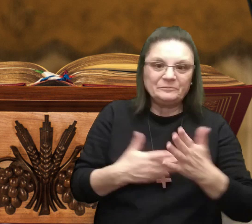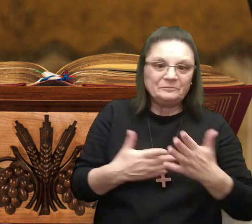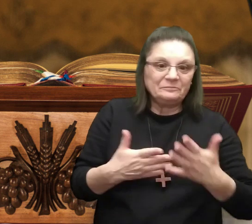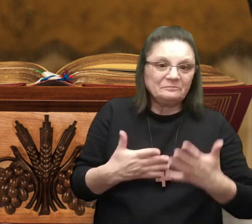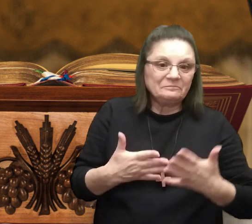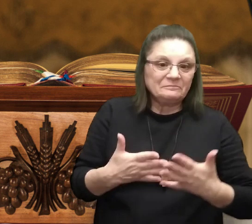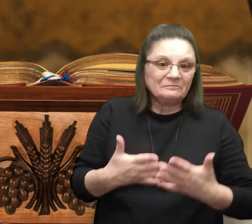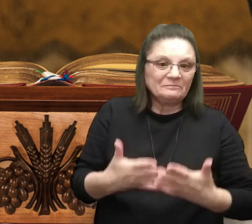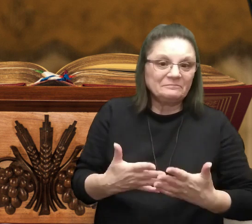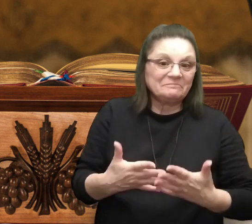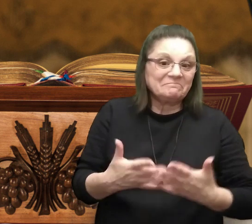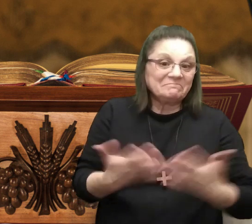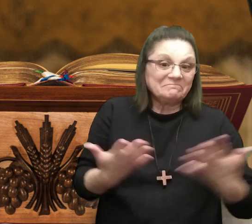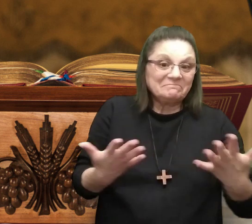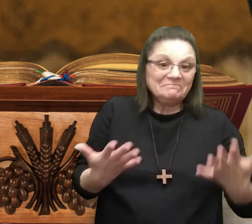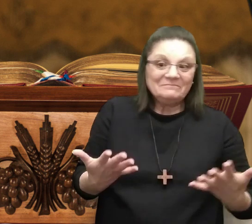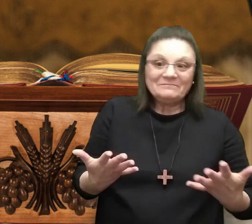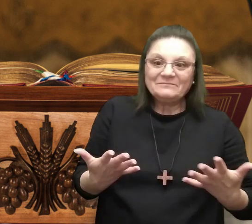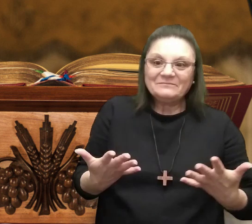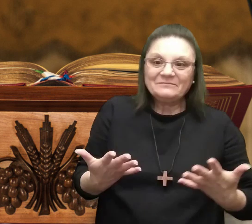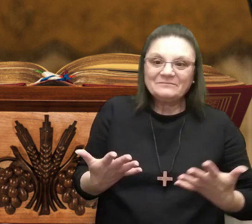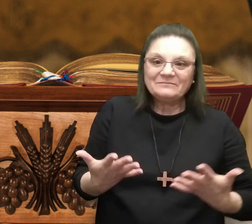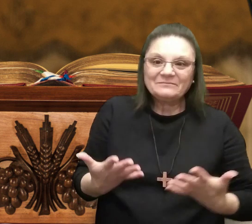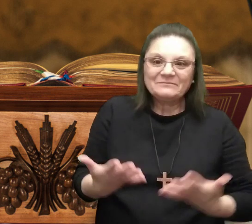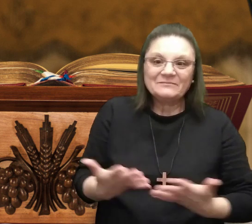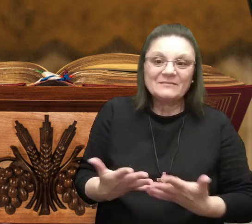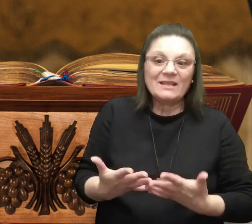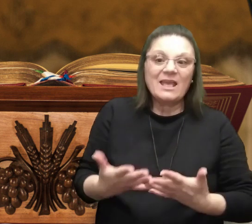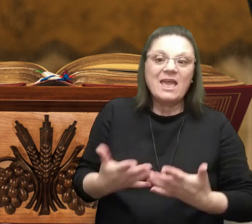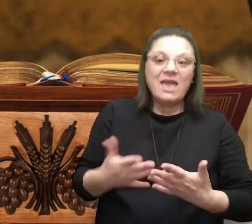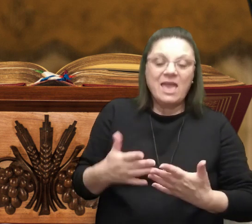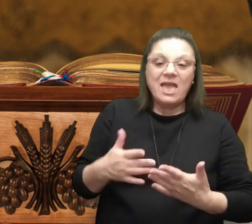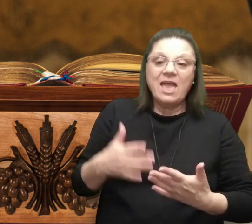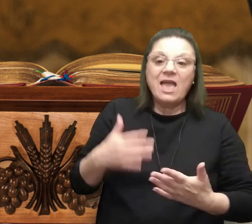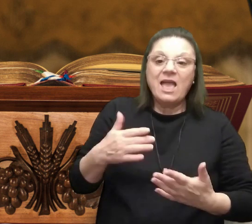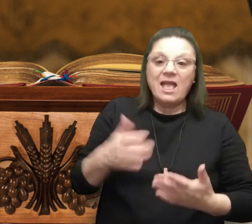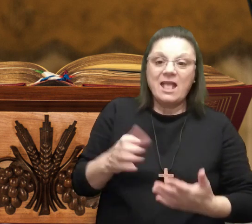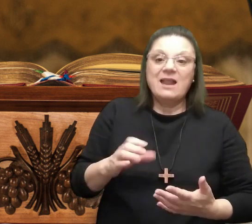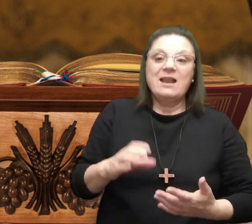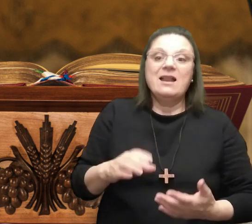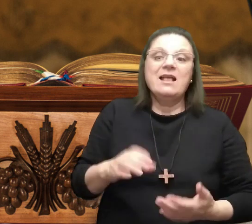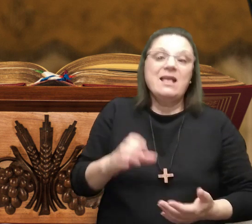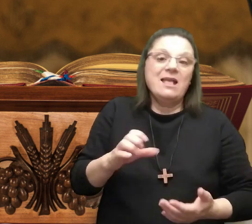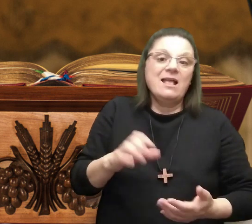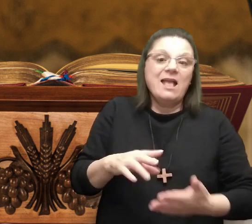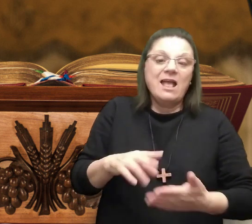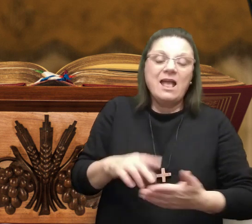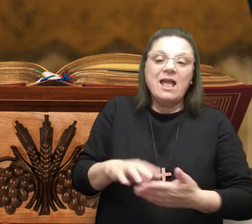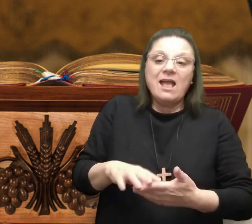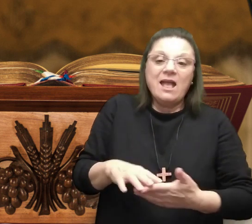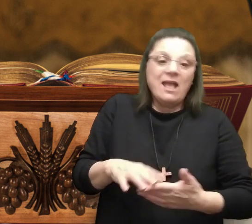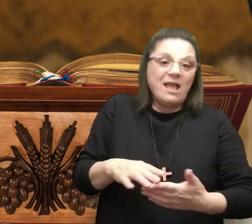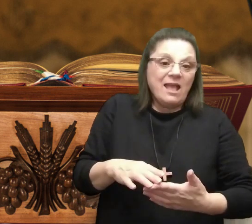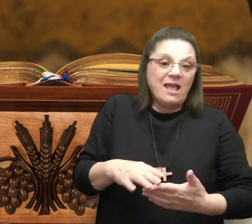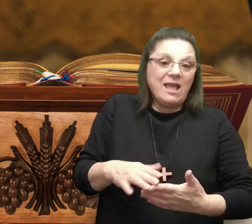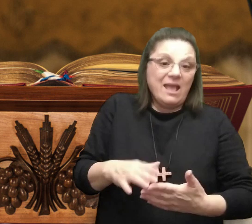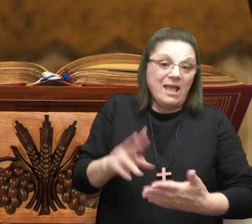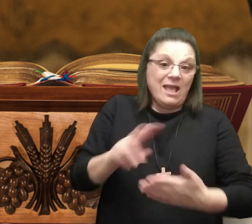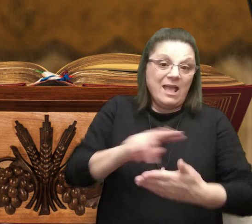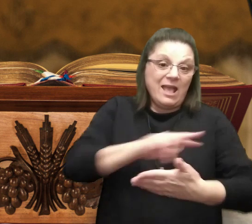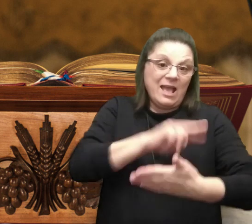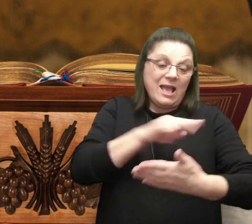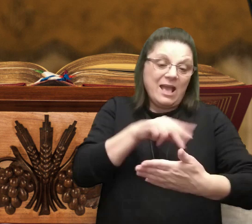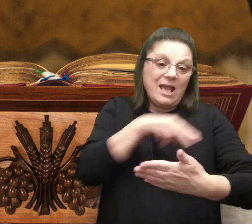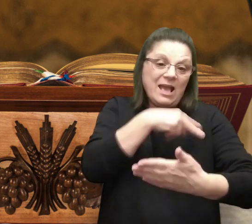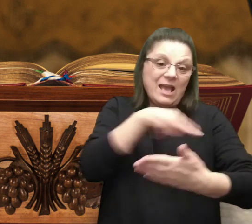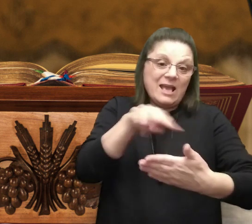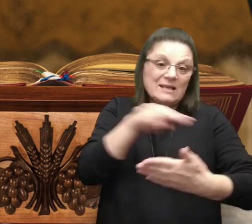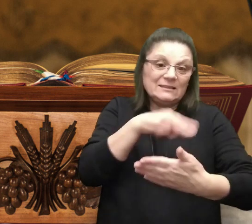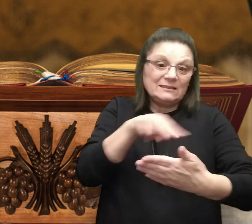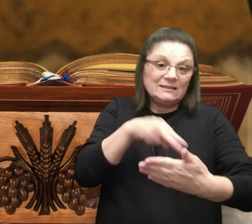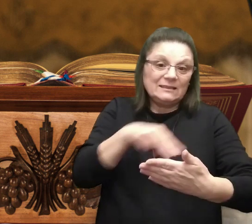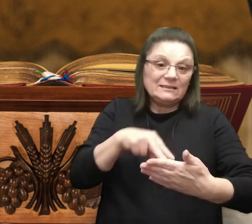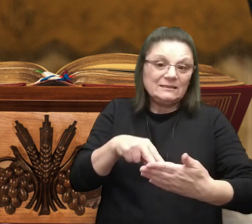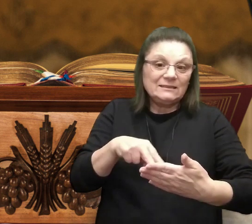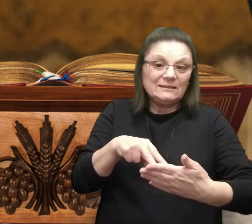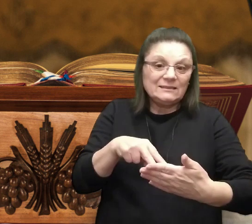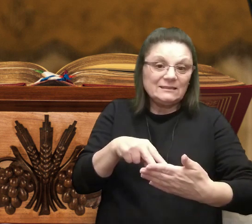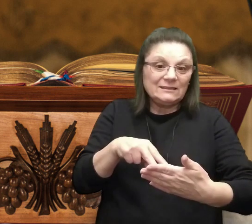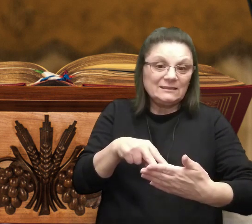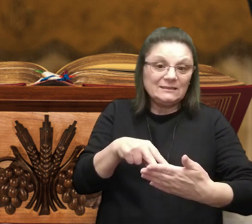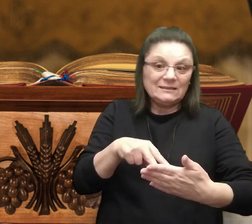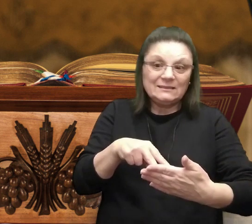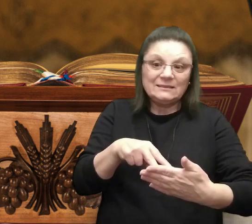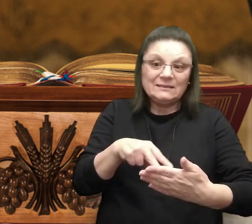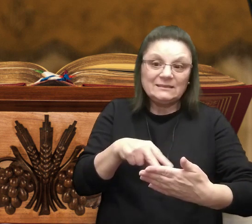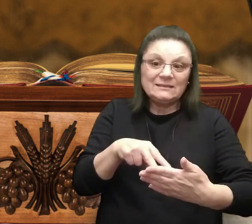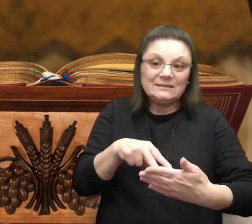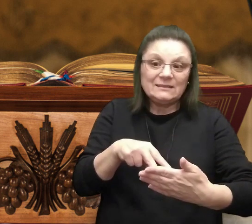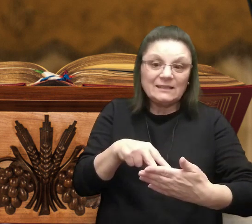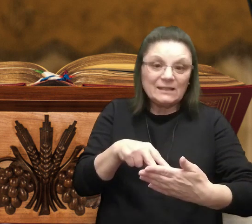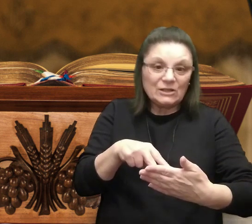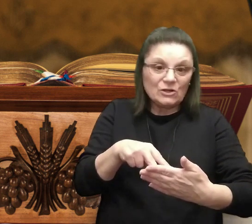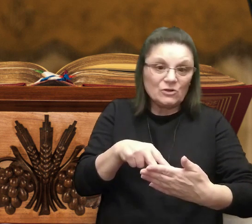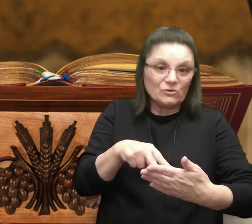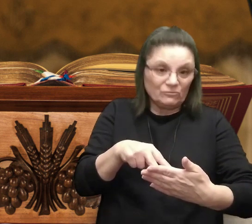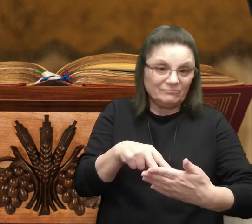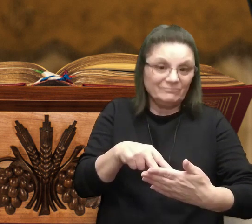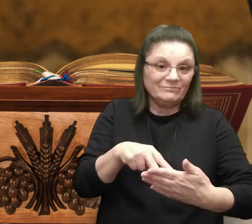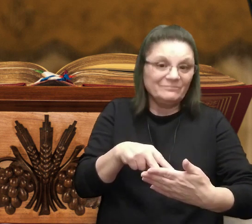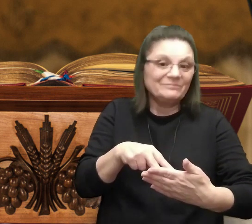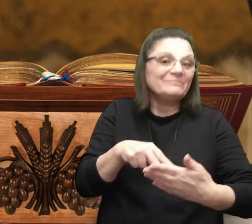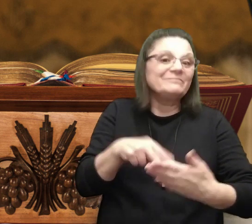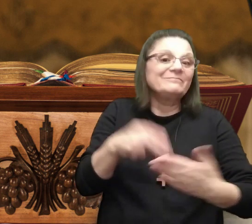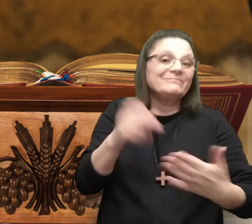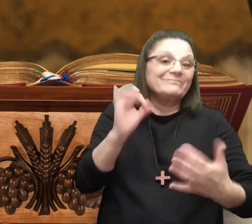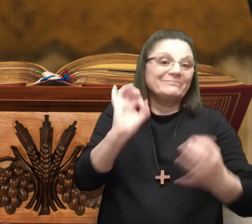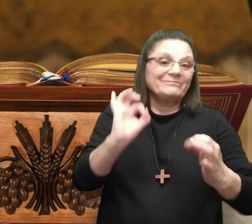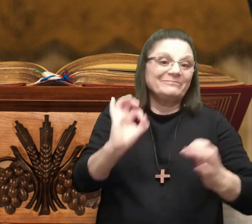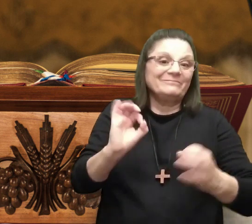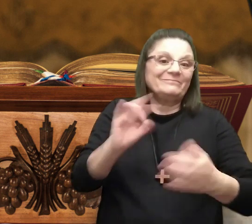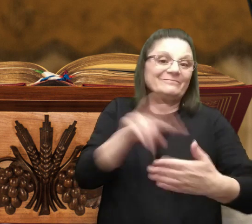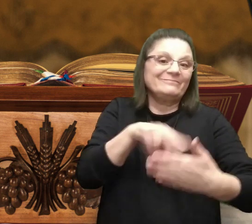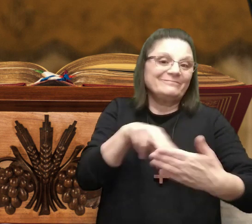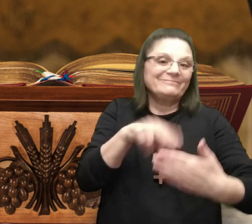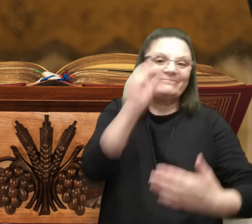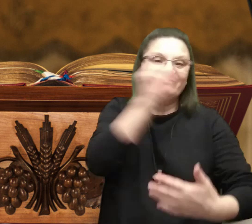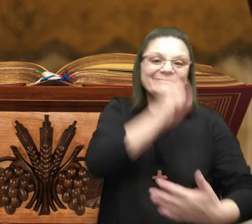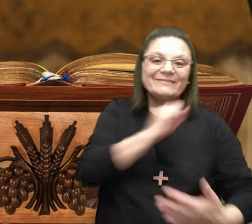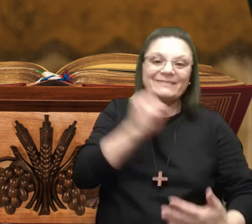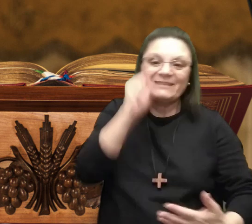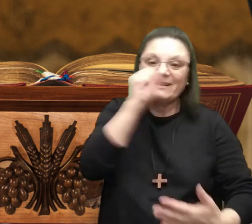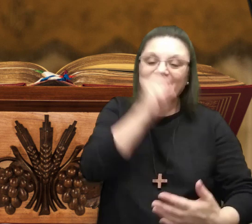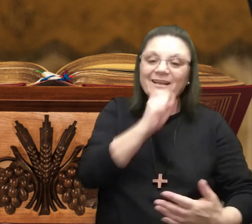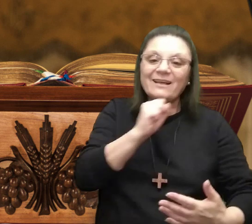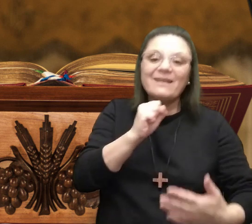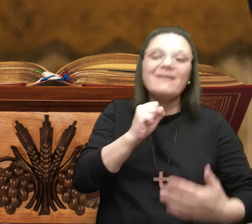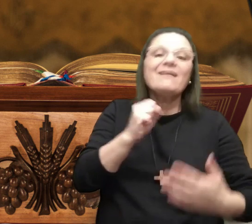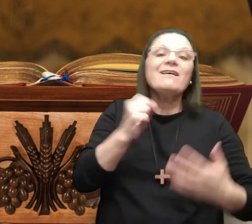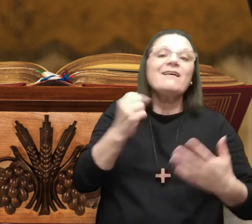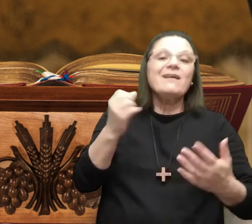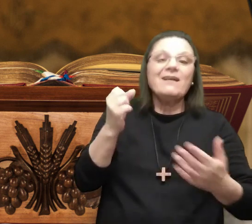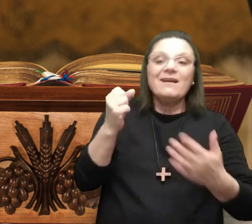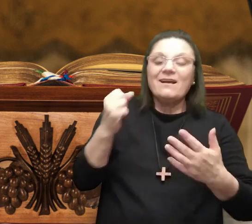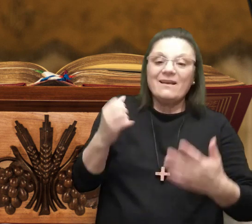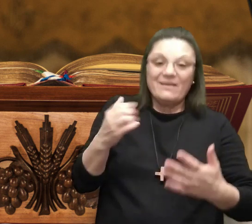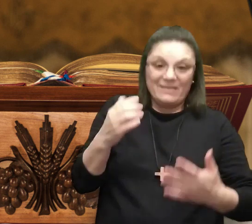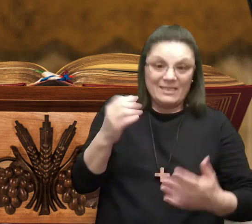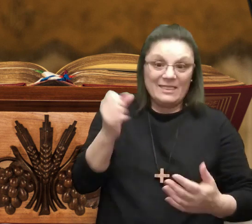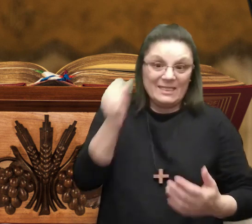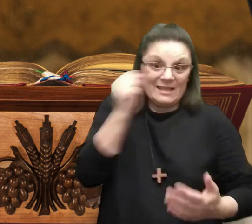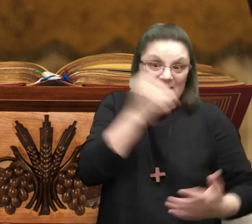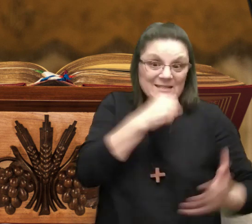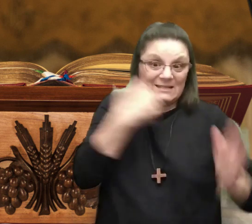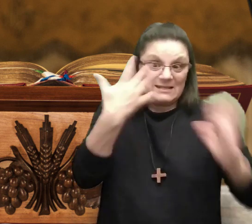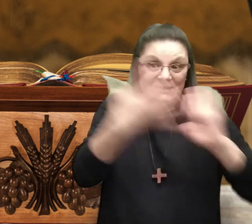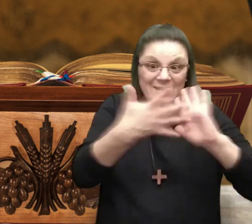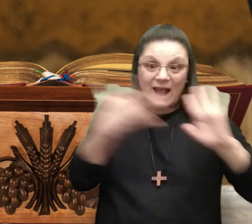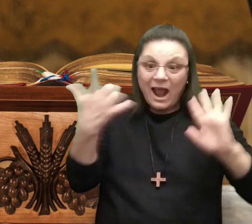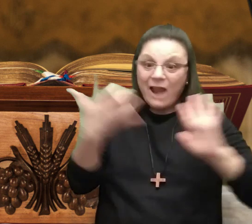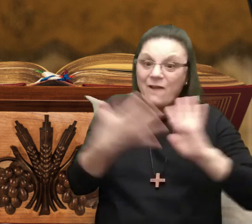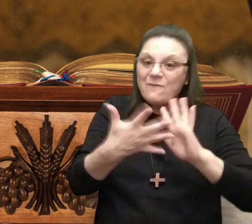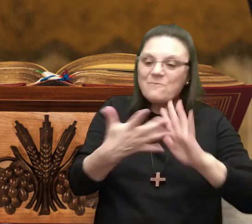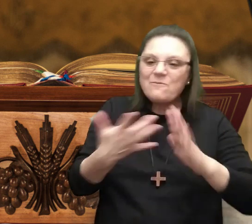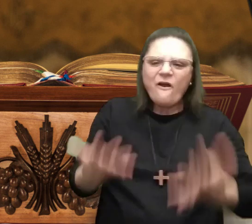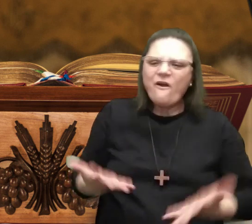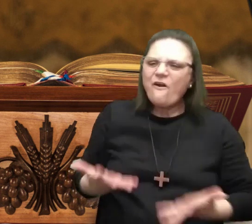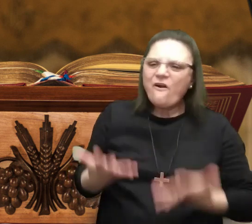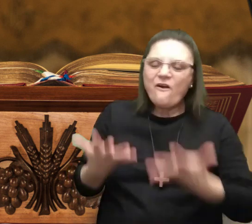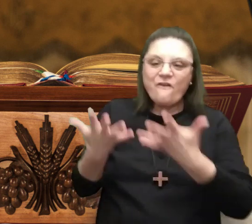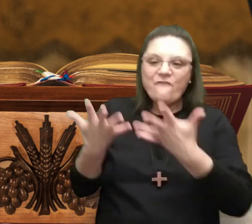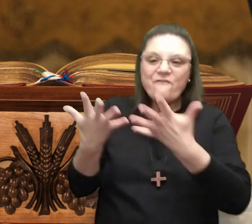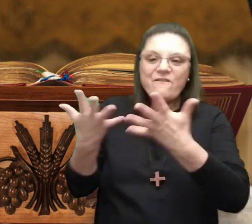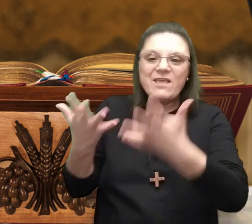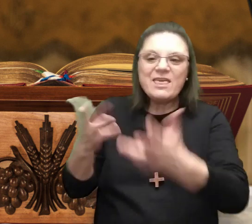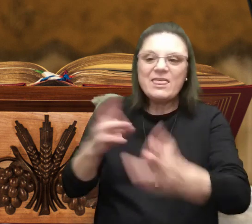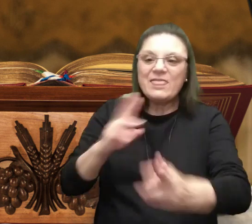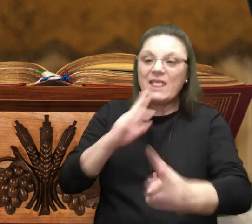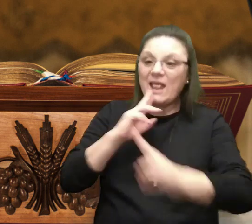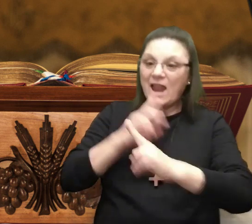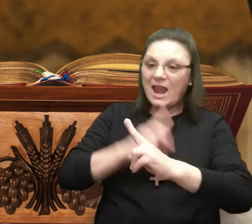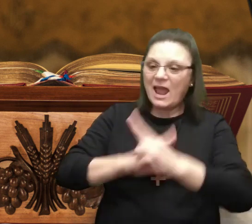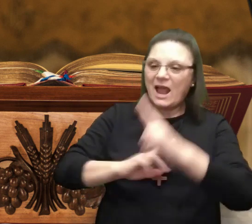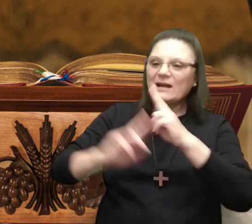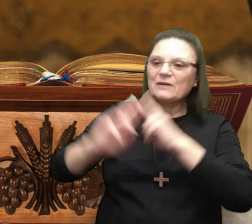es quien llevará este mandamiento a su plenitud. El estribillo del salmo ofrece